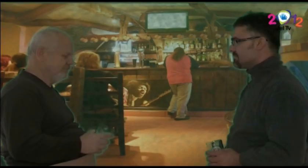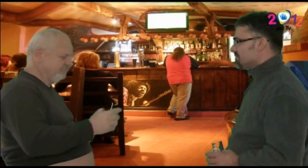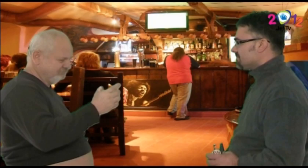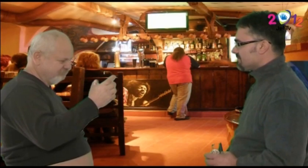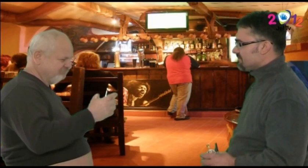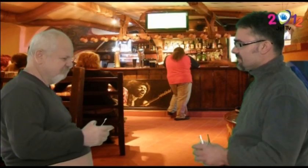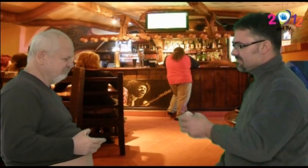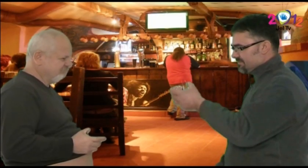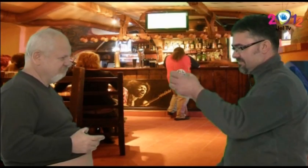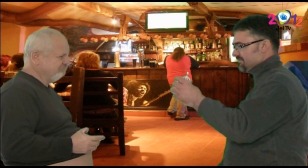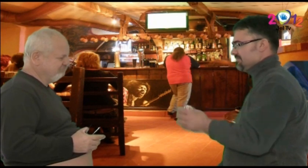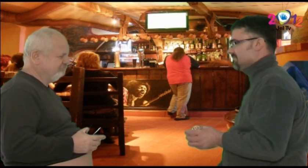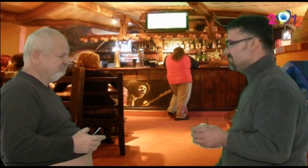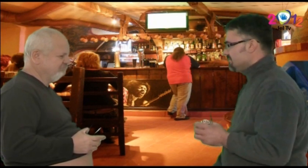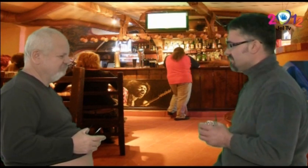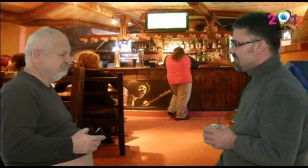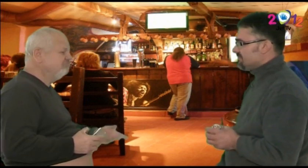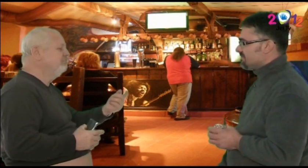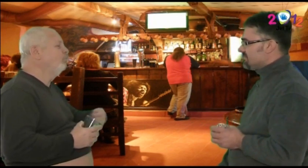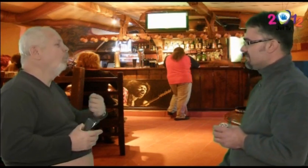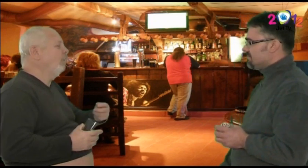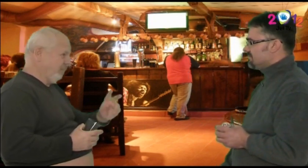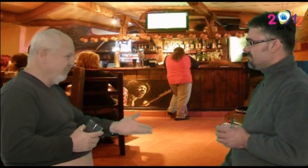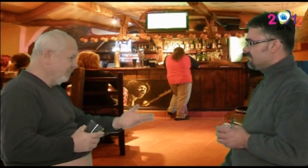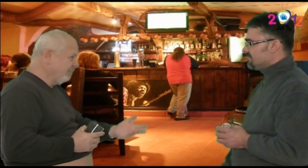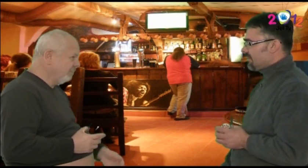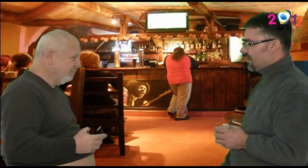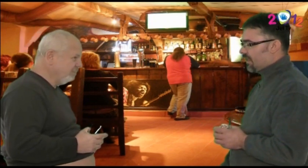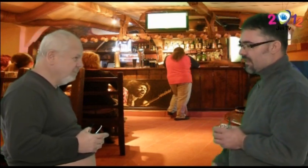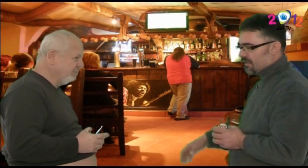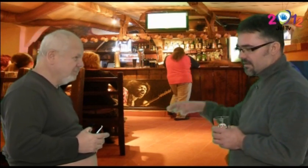Egészségedre! - Egészségedre! Munkád van?